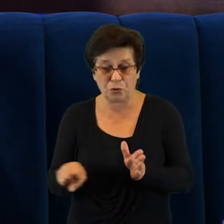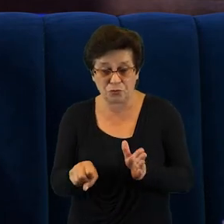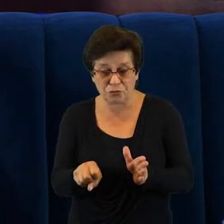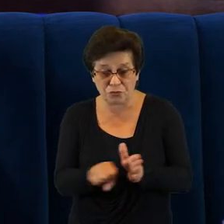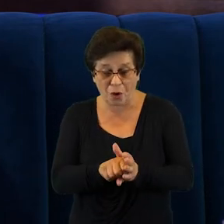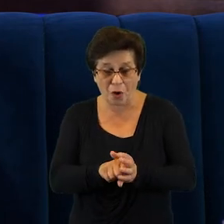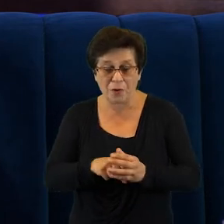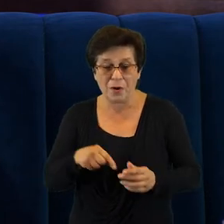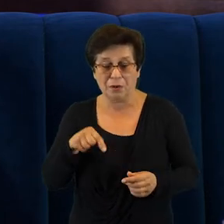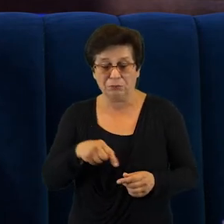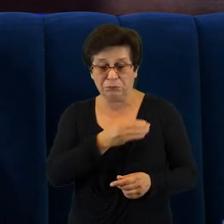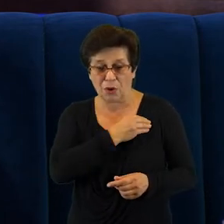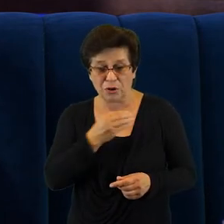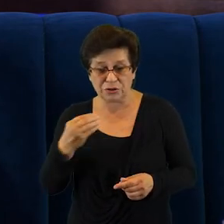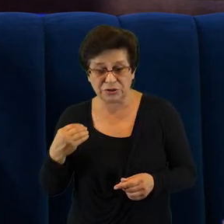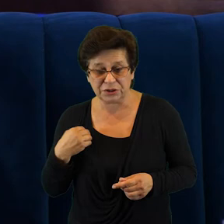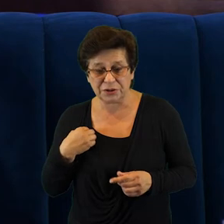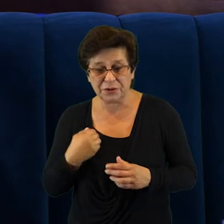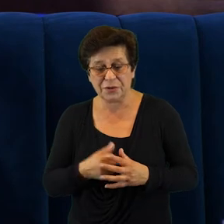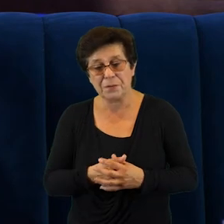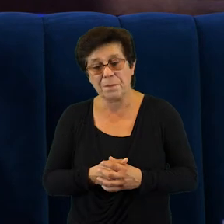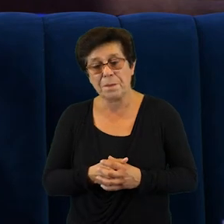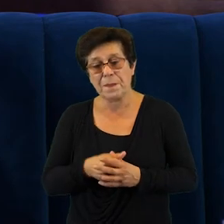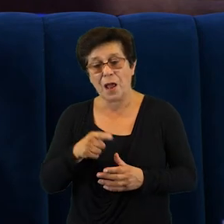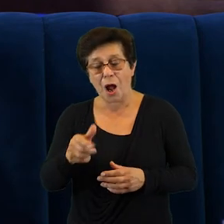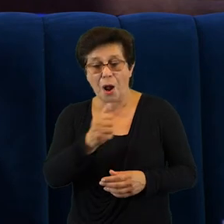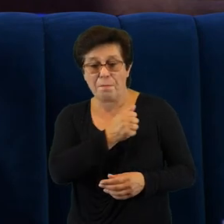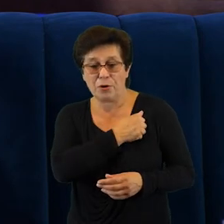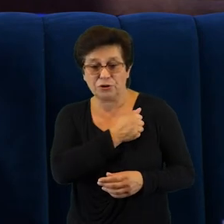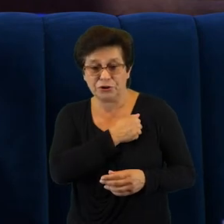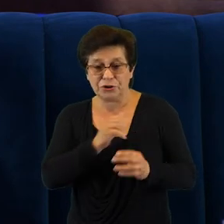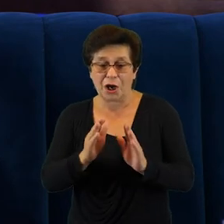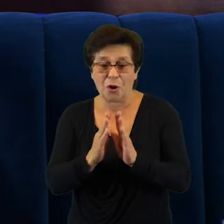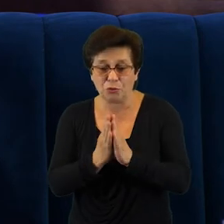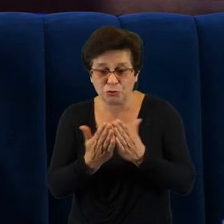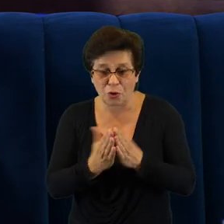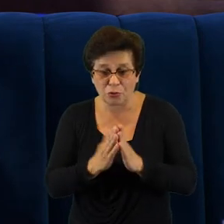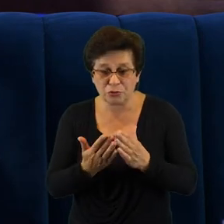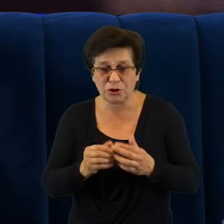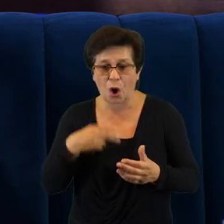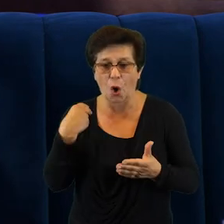pochodzenia żydowskiego Roman Brandstaetter, wypożyczał tę książkę z bibliotek, wykupował w antykwariatach,